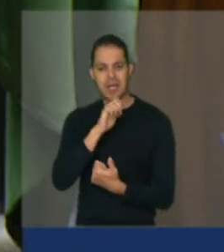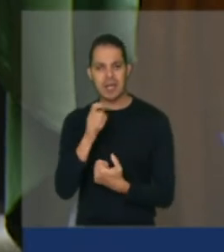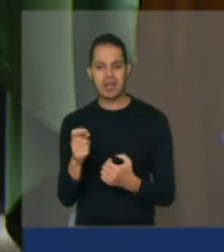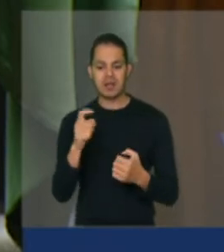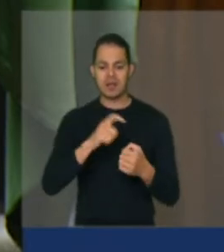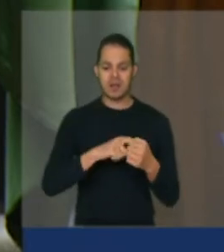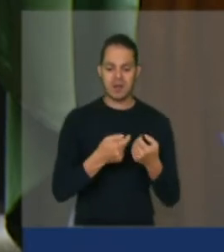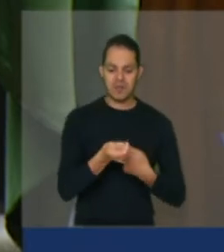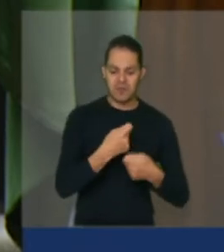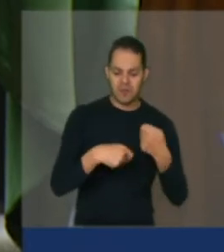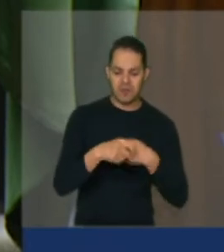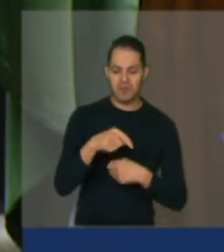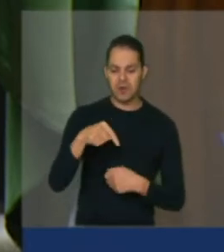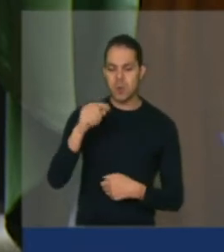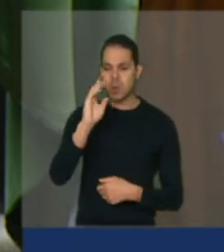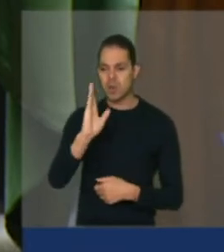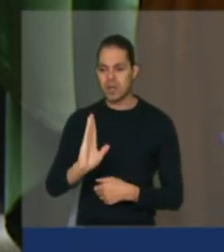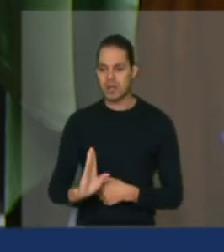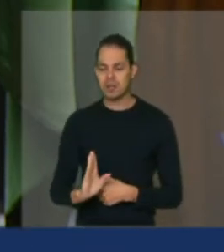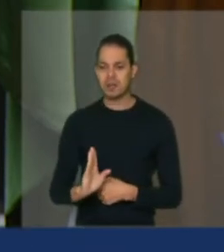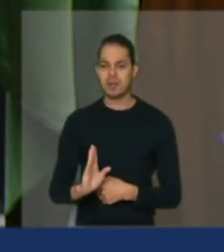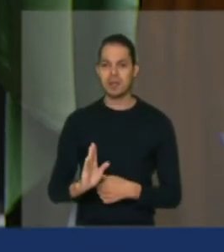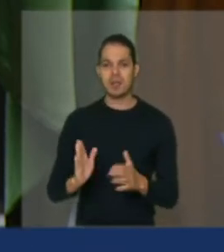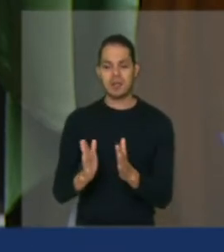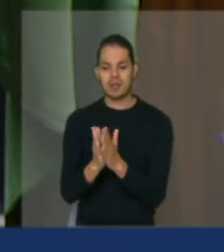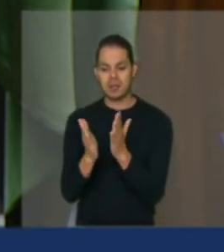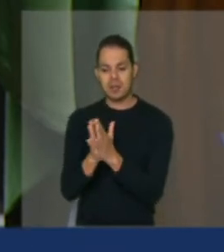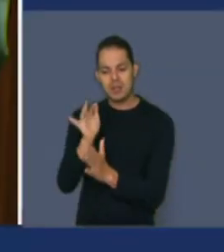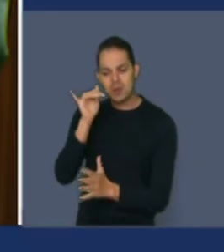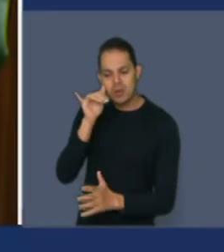EMPOBRECIMENTO DA POPULAÇÃO, O QUE A GENTE TEM DISCUTIDO